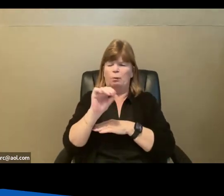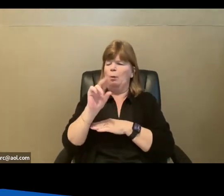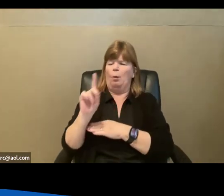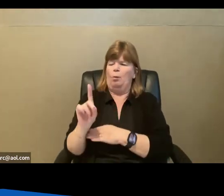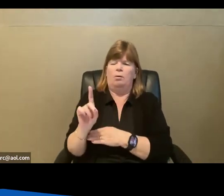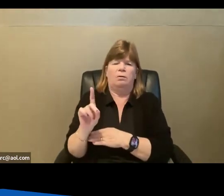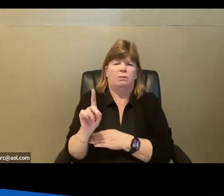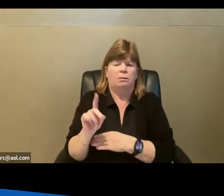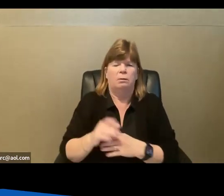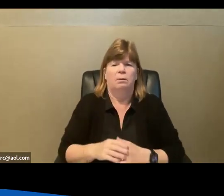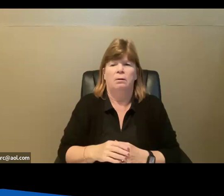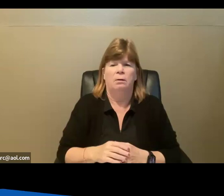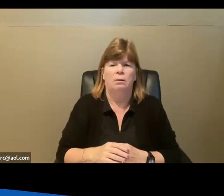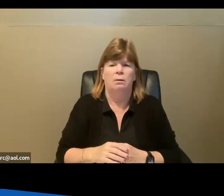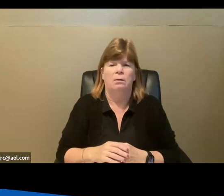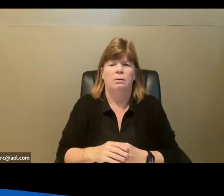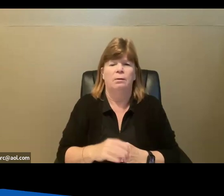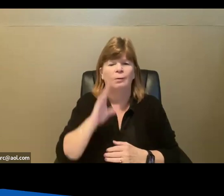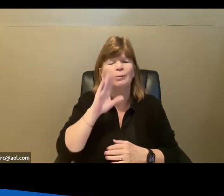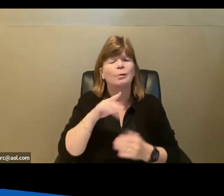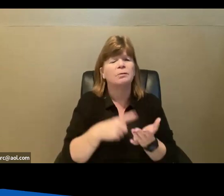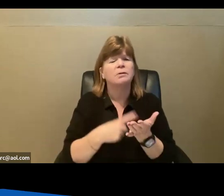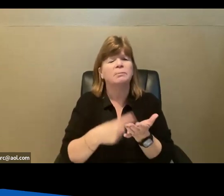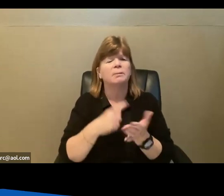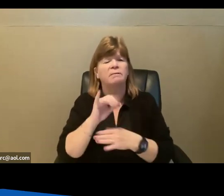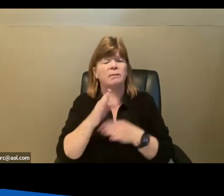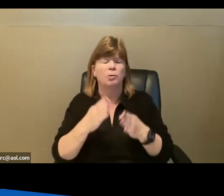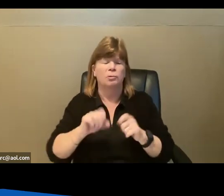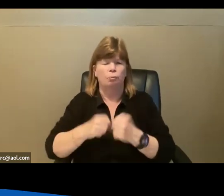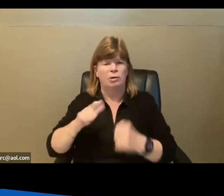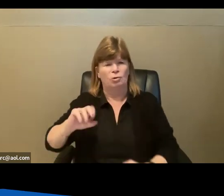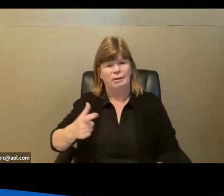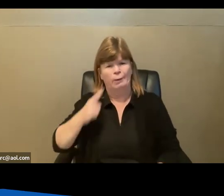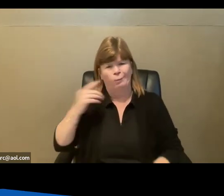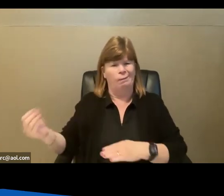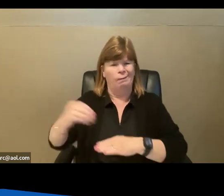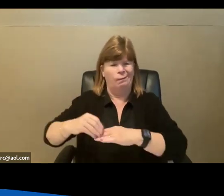Ahora, a veces, como si alguien se rompe la pierna, le ponen una placa y le ponen tornillos, y luego